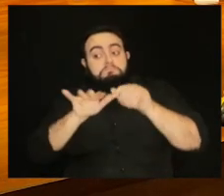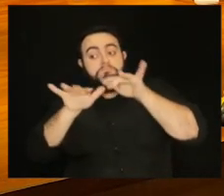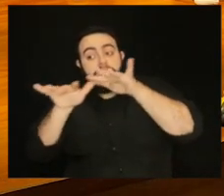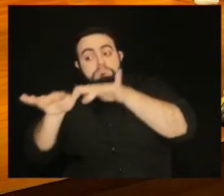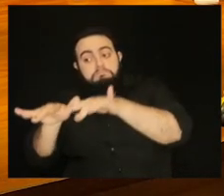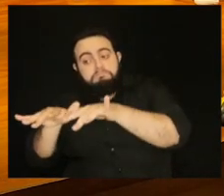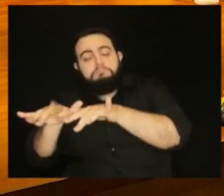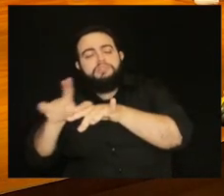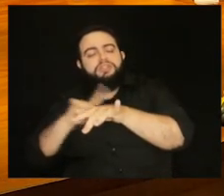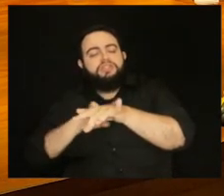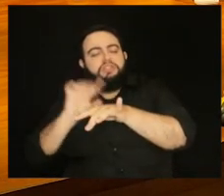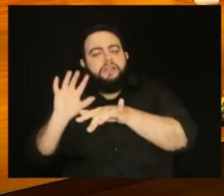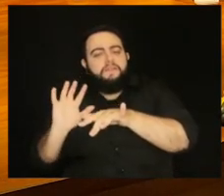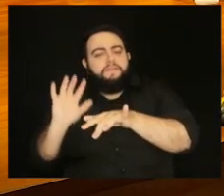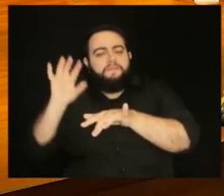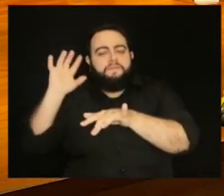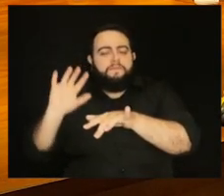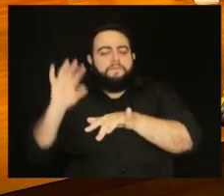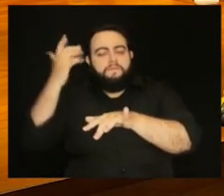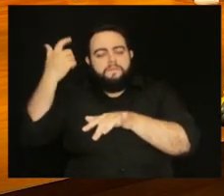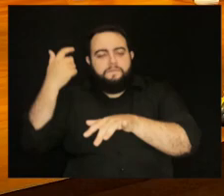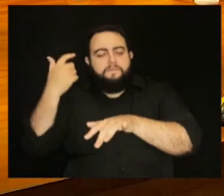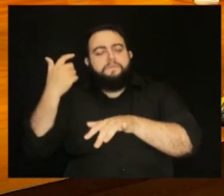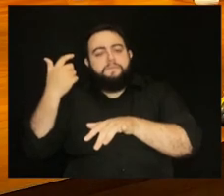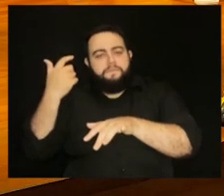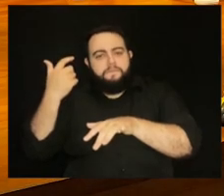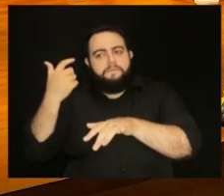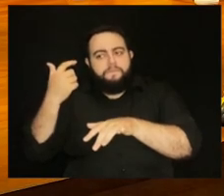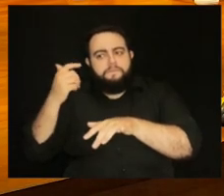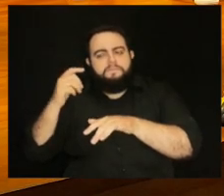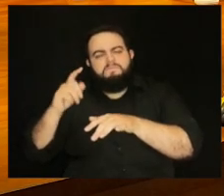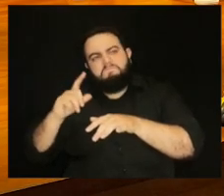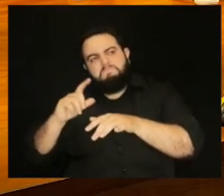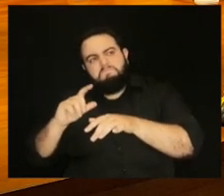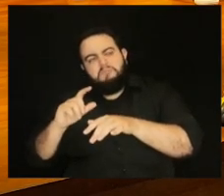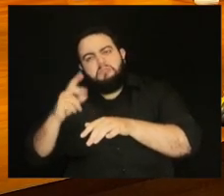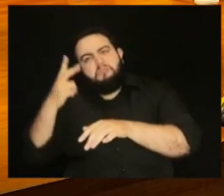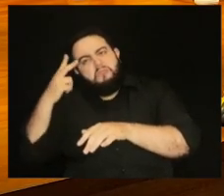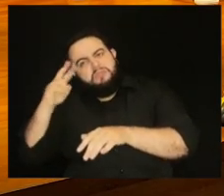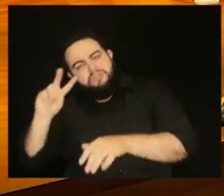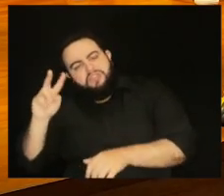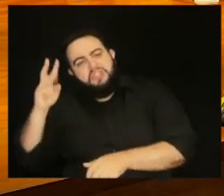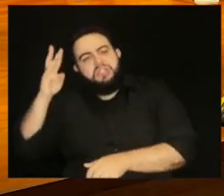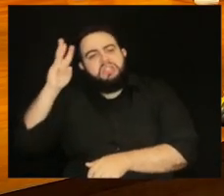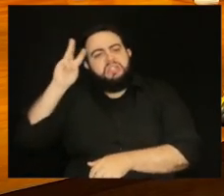fazia festas, e ficavam lá e as festas duravam dois, três dias e ele ia dando comida bebida para